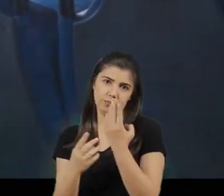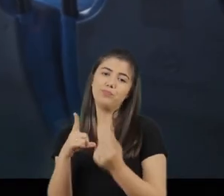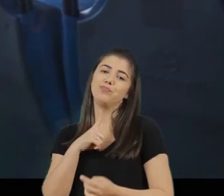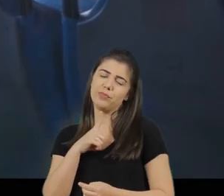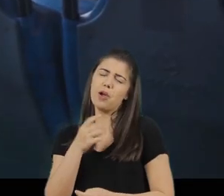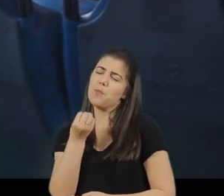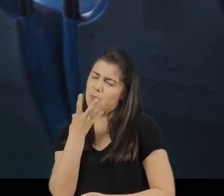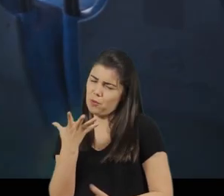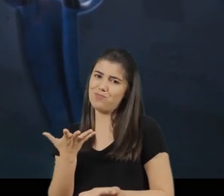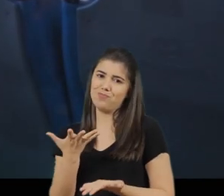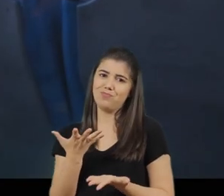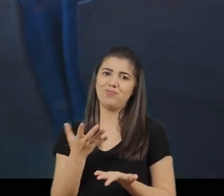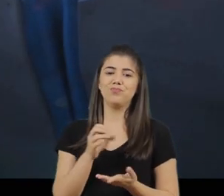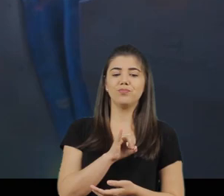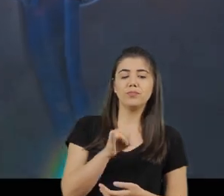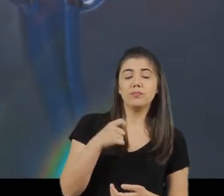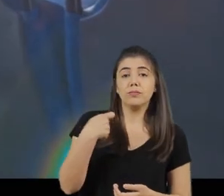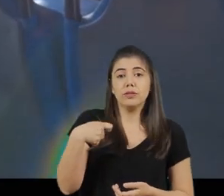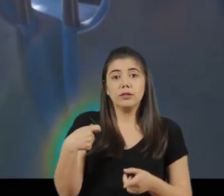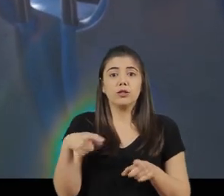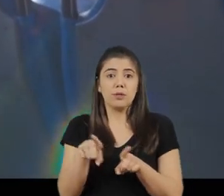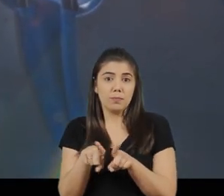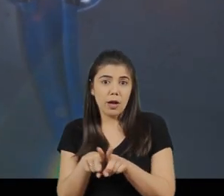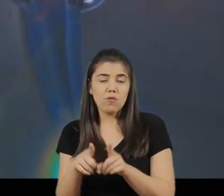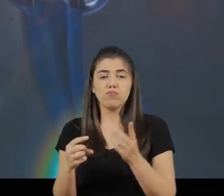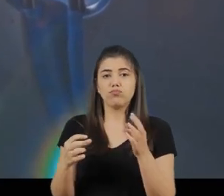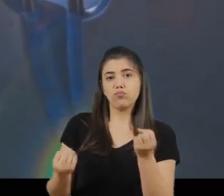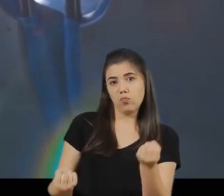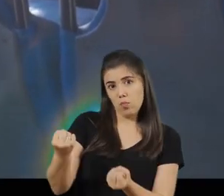Eu uso bastante o transporte público, principalmente nos finais de semana.